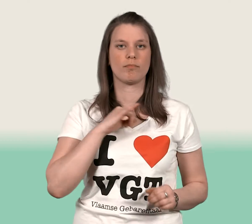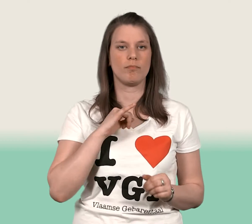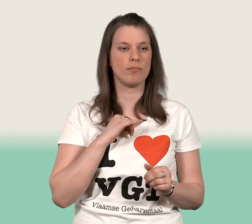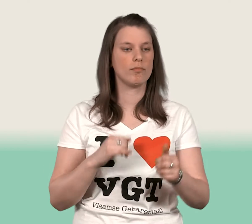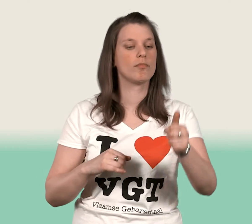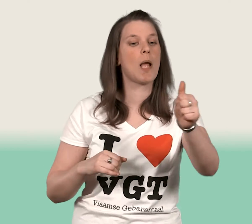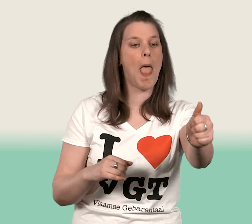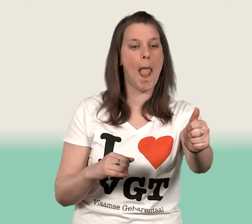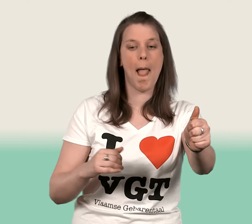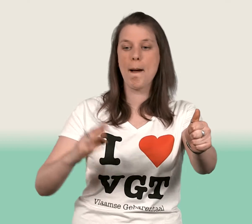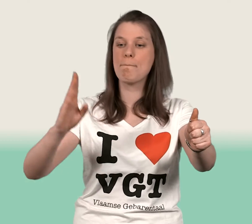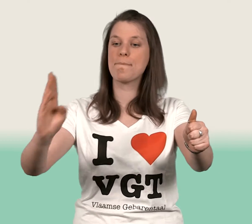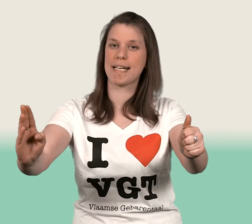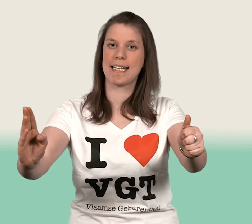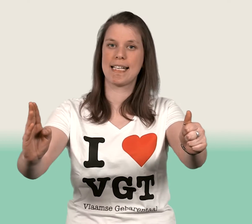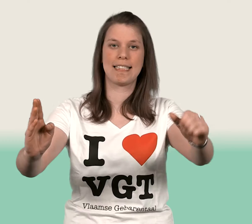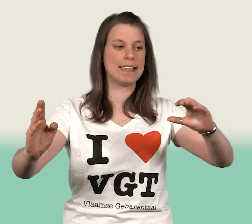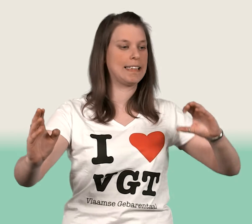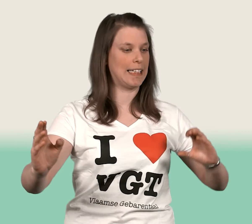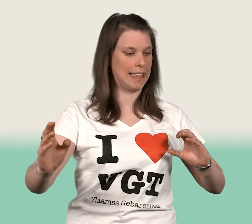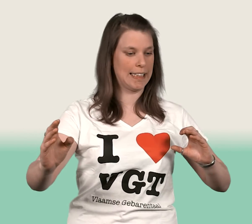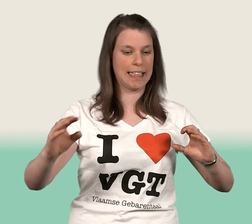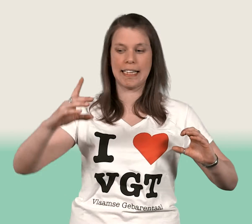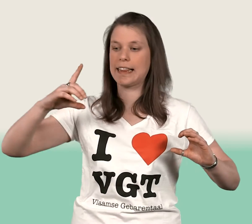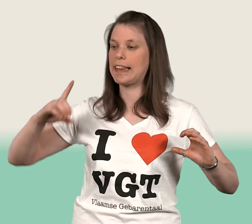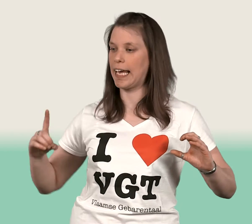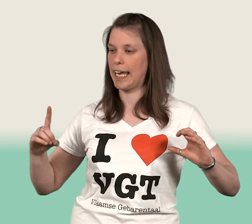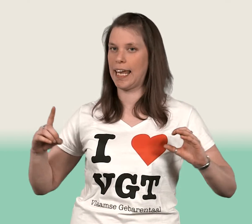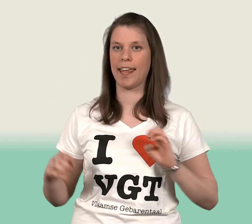Vooraan hebben we twee ingangen A en B. achteraan hebben we ingangen C en D.